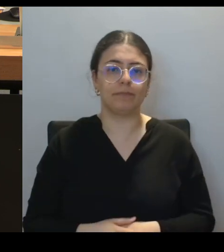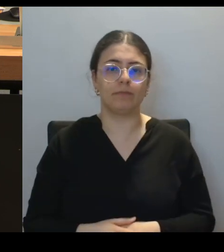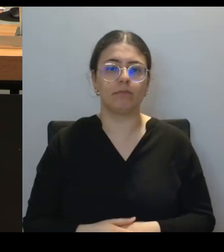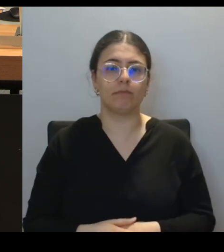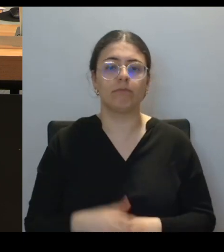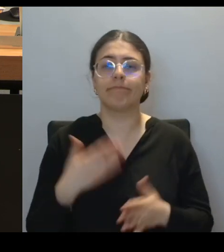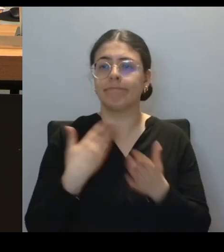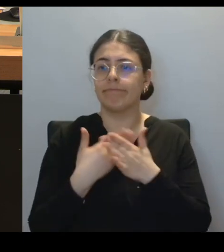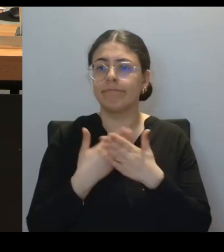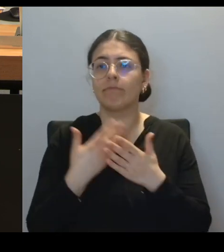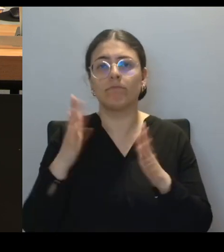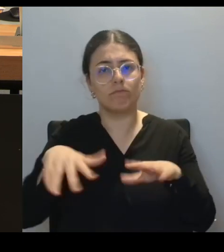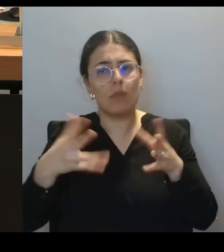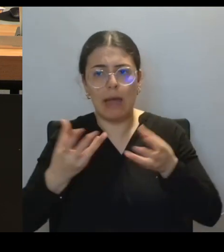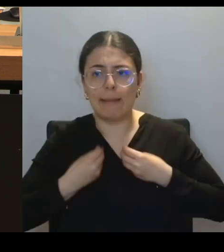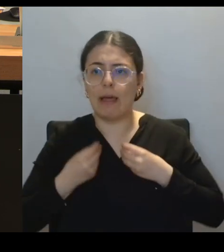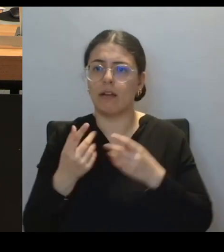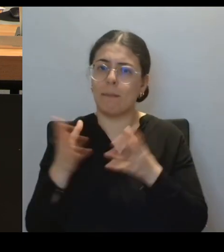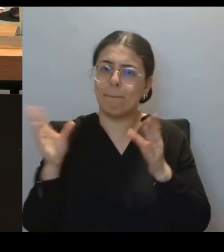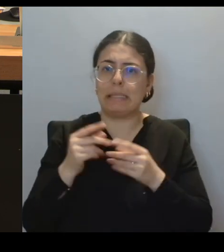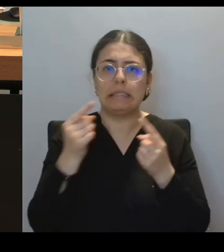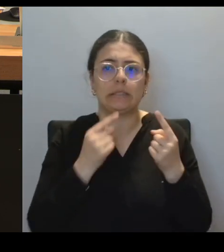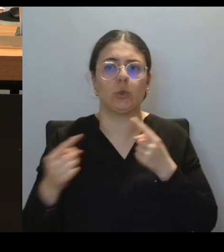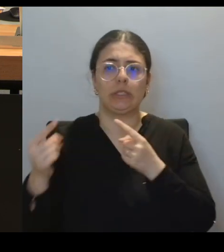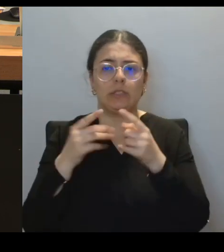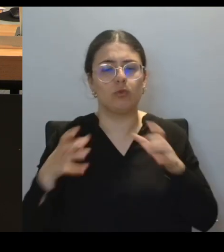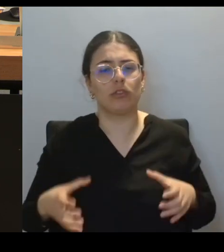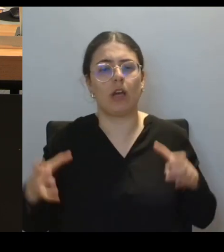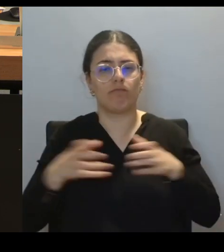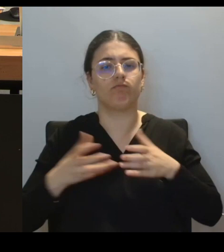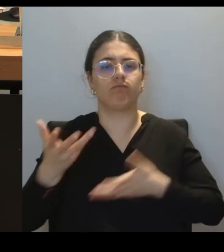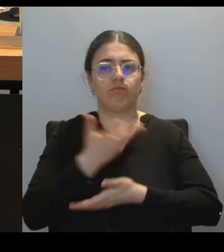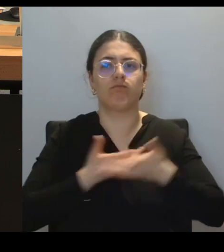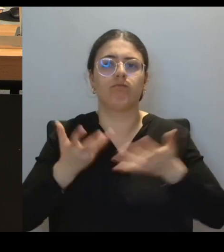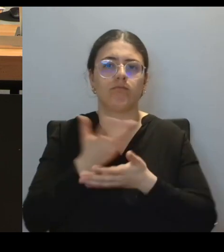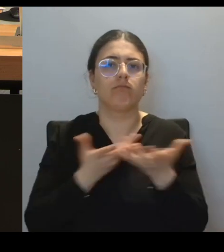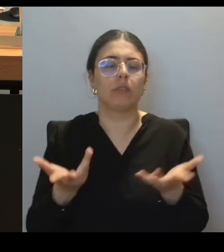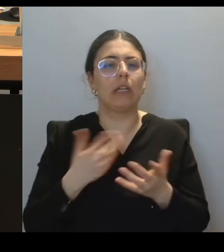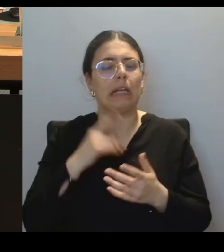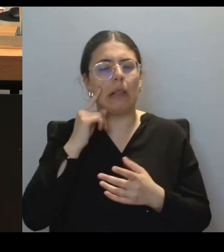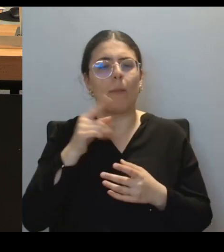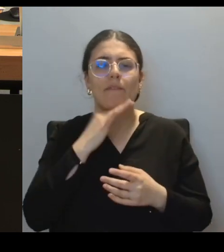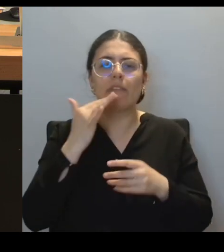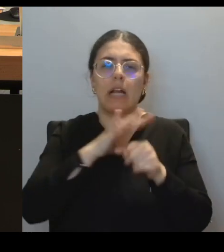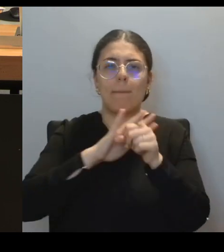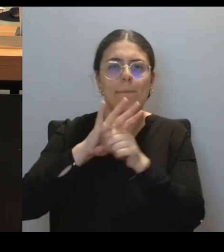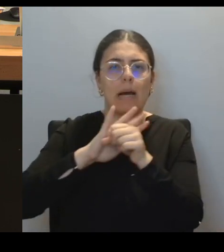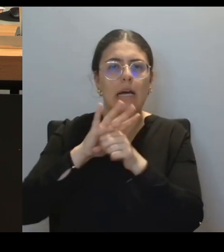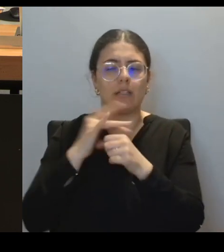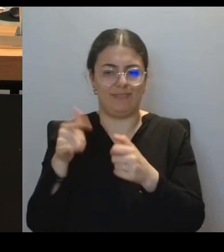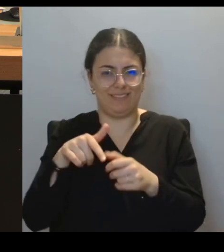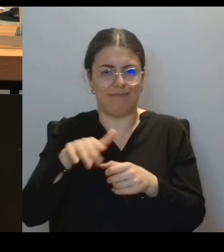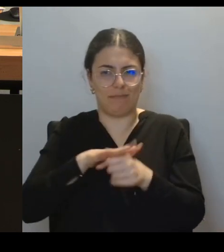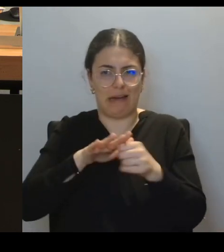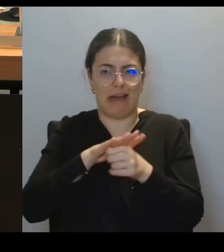Ich glaube, es gibt viele Felder, gerade in so einer Branche die sehr divers ist, auch in ihrer Ausprägung, ich sage mal in